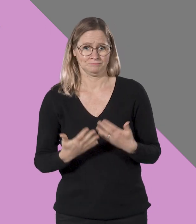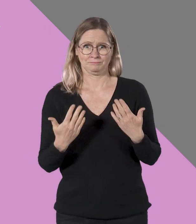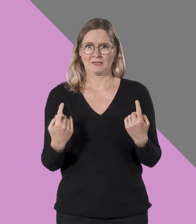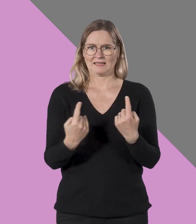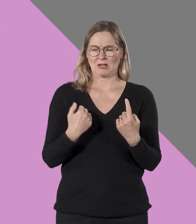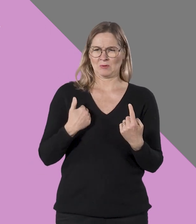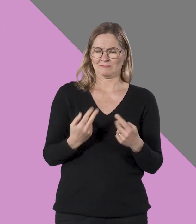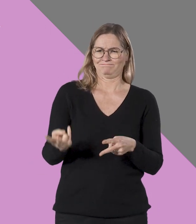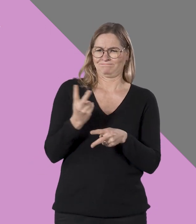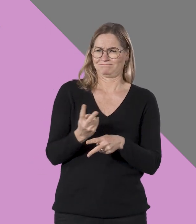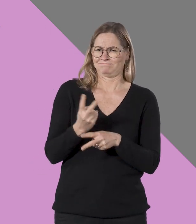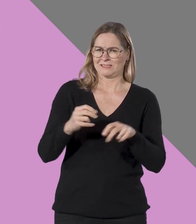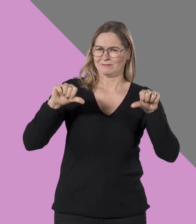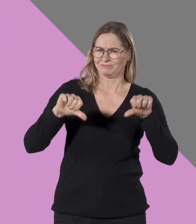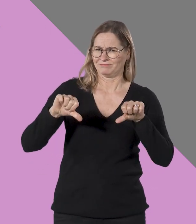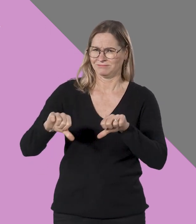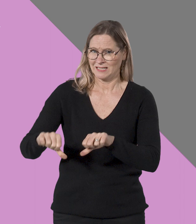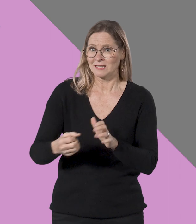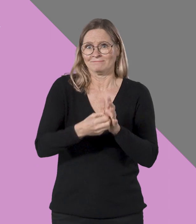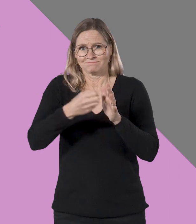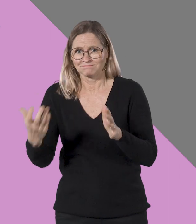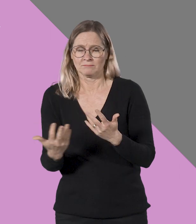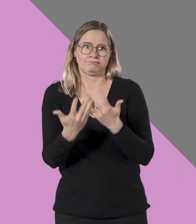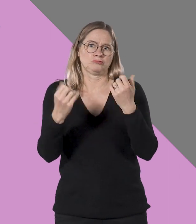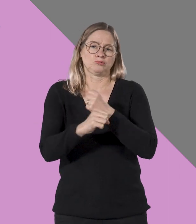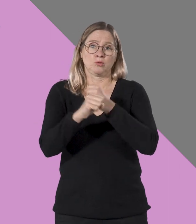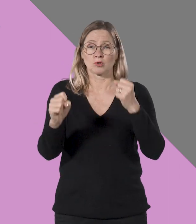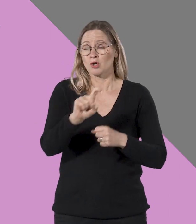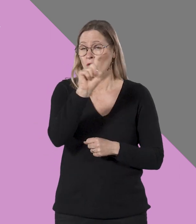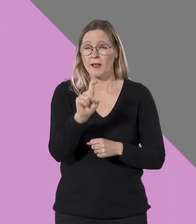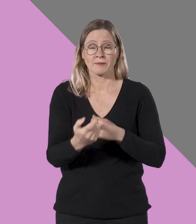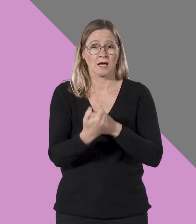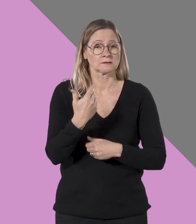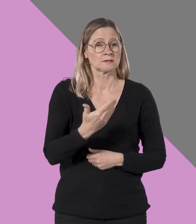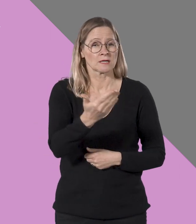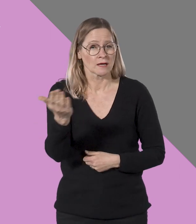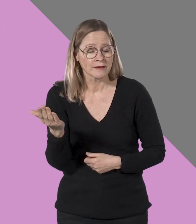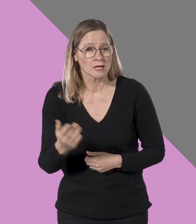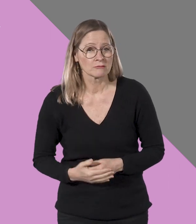Tilanne tuntuu nyt entisestään huonontuneen ja aiheuttaa suuria ongelmia asiakkaille.